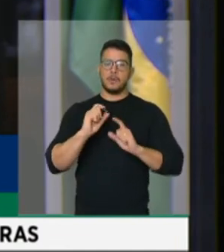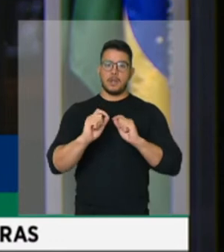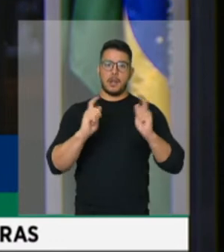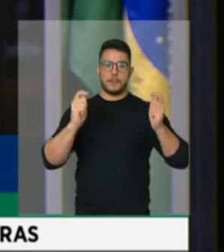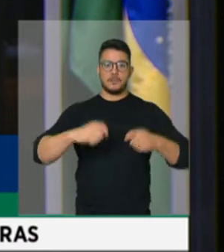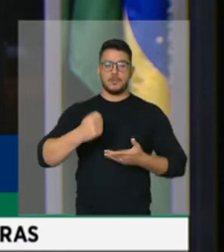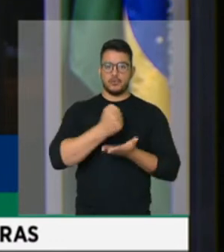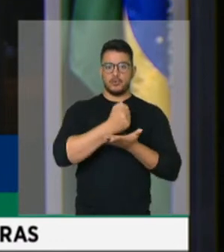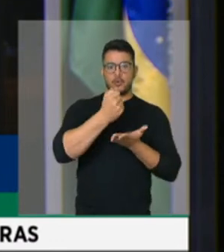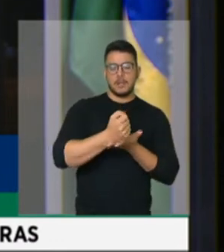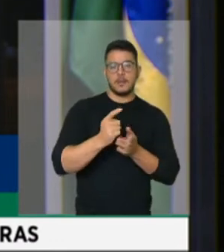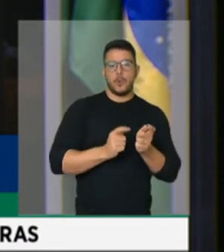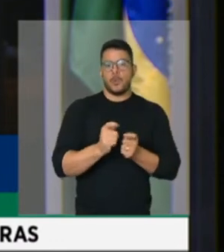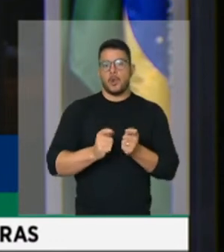MEDIDA PROVISÓRIA 1031 NOCIVO CRIAR PLAYER DOMINANTE